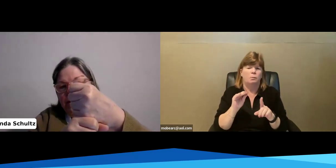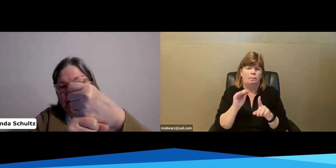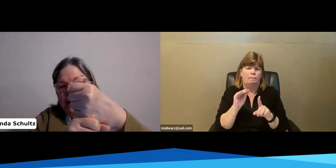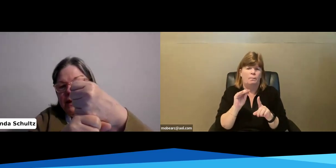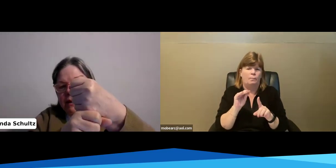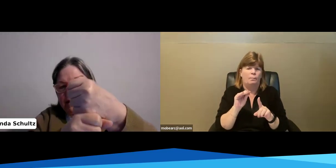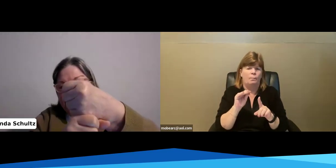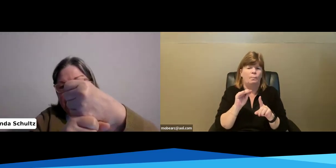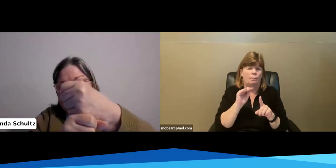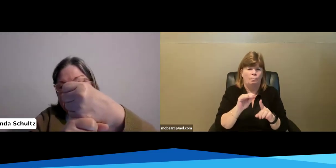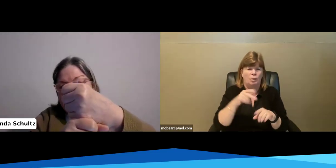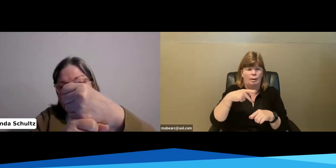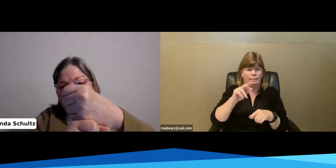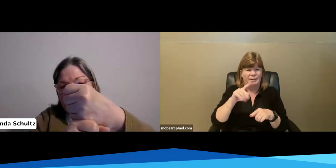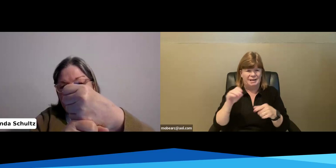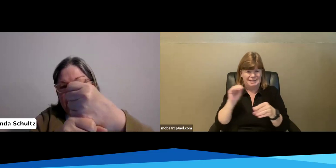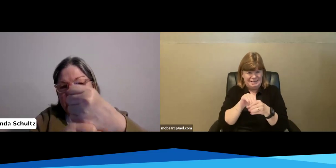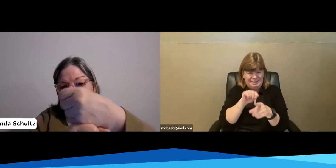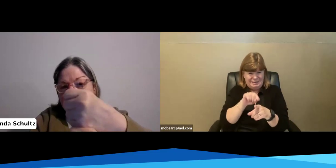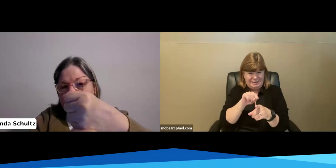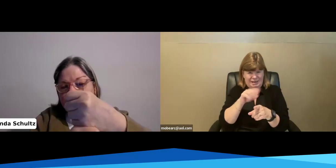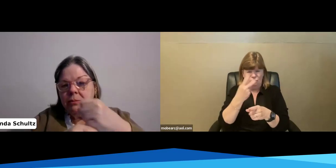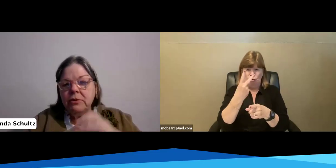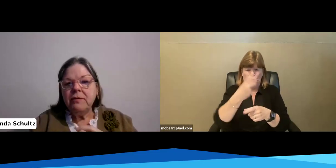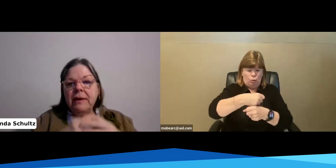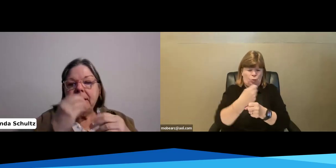Si pones una placa ahí, entonces estas dos vértebras no se mueven.